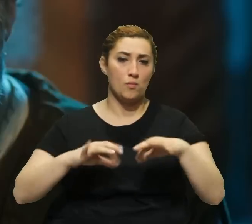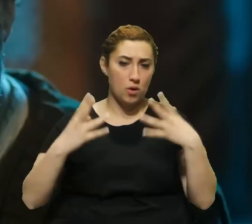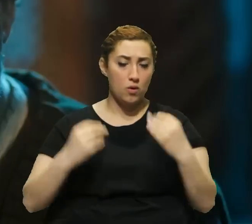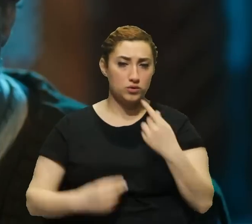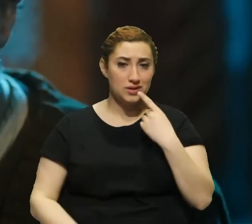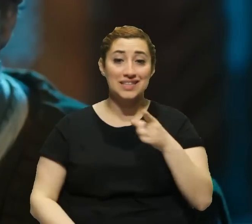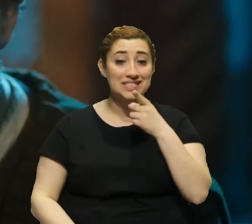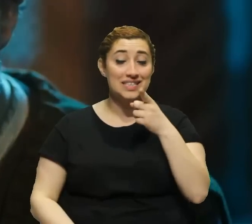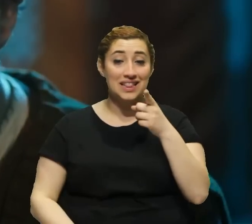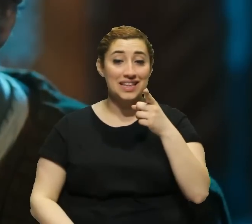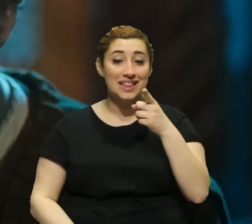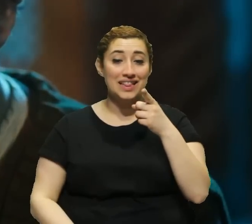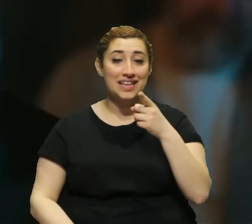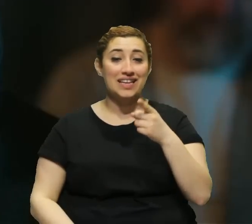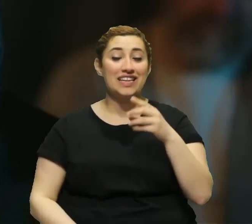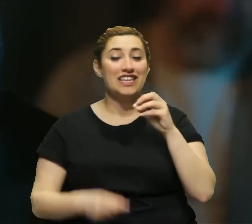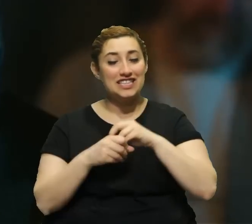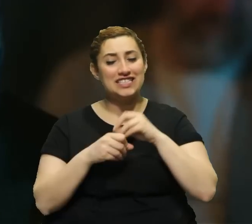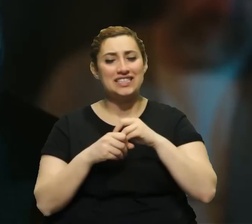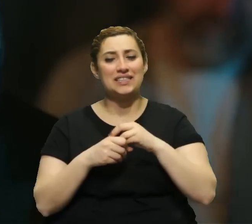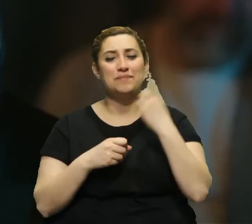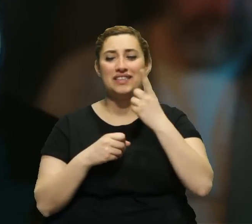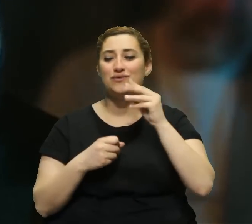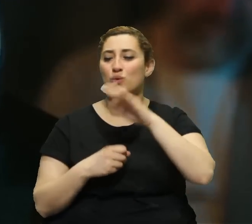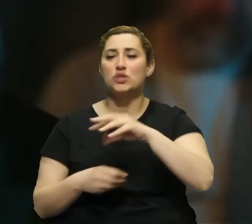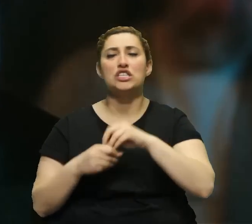(Şeyh) Senin hatırını bir Kenan için kırmam der.